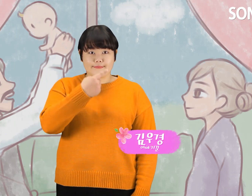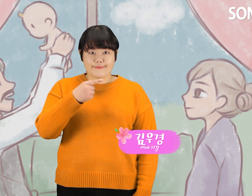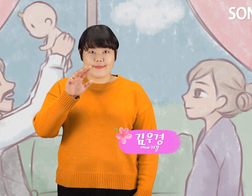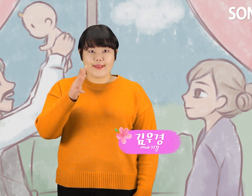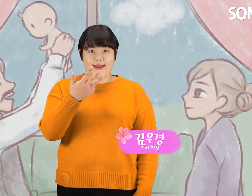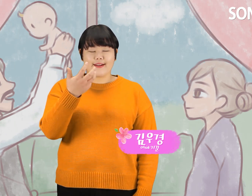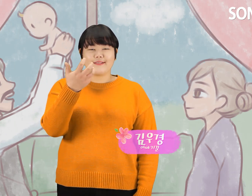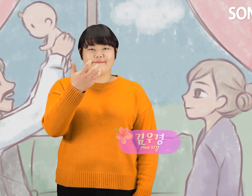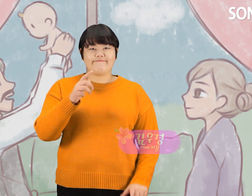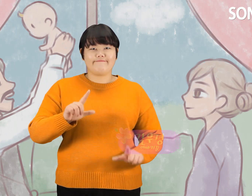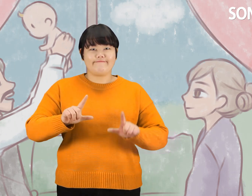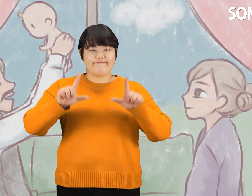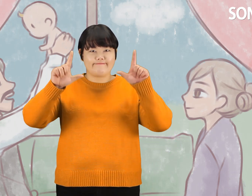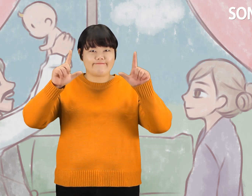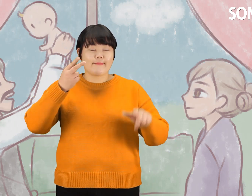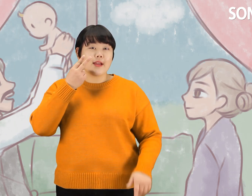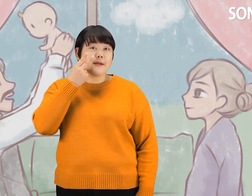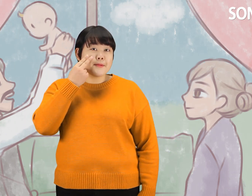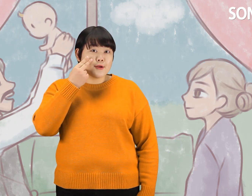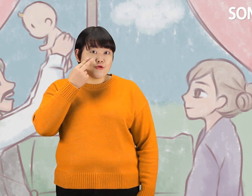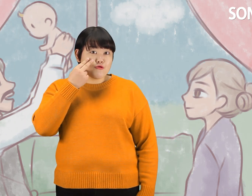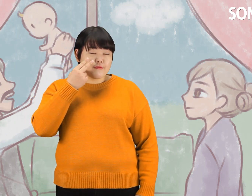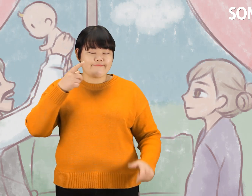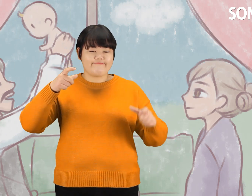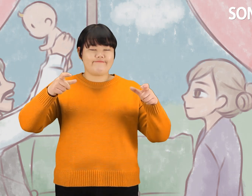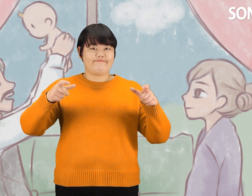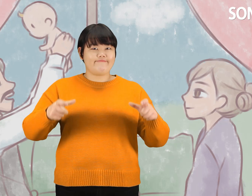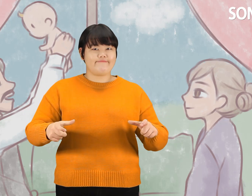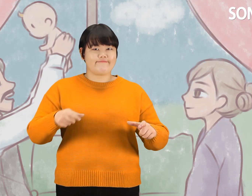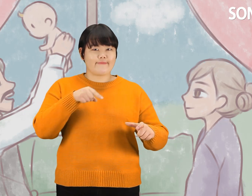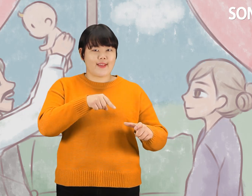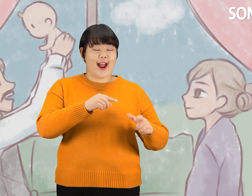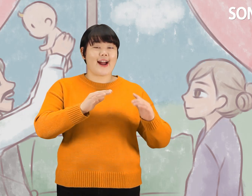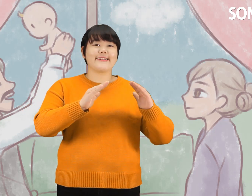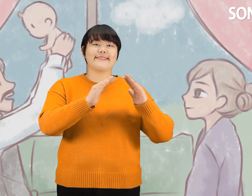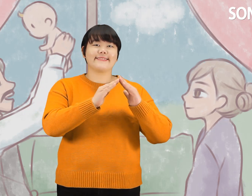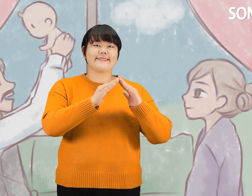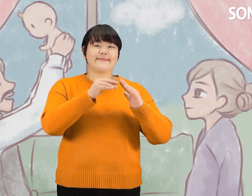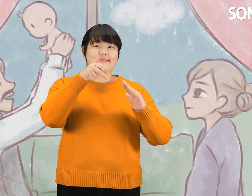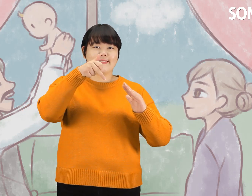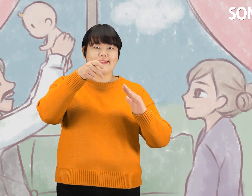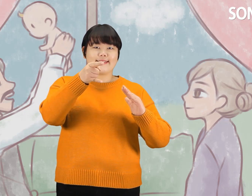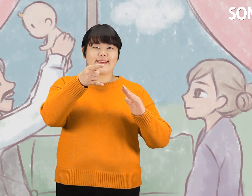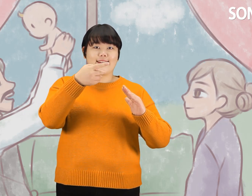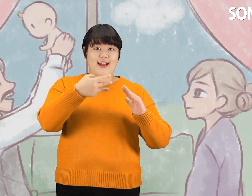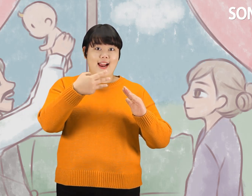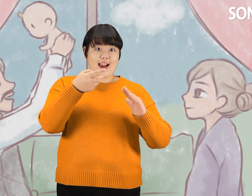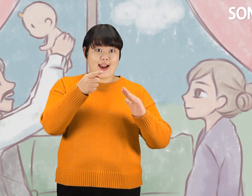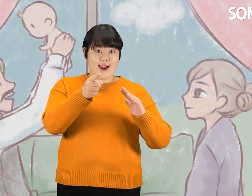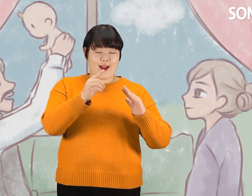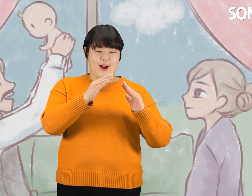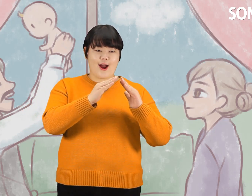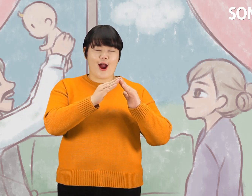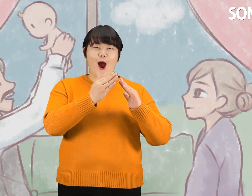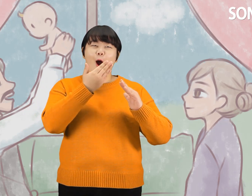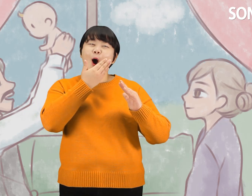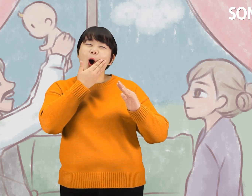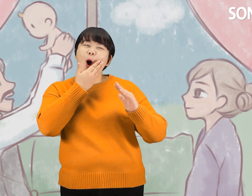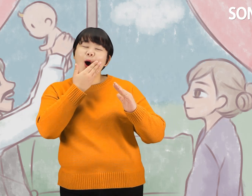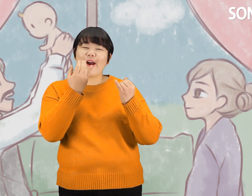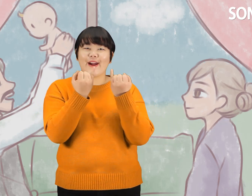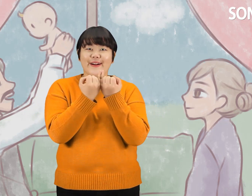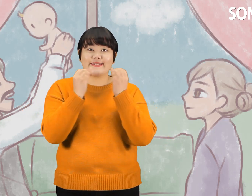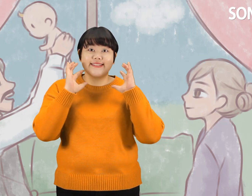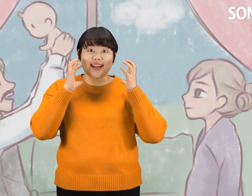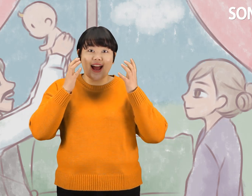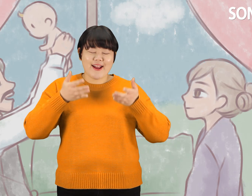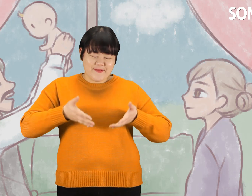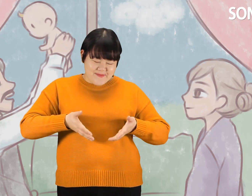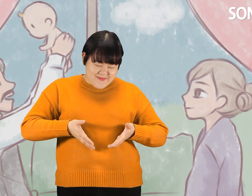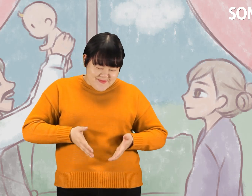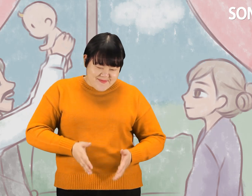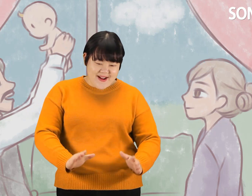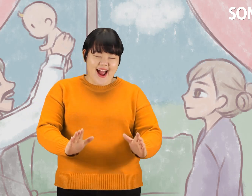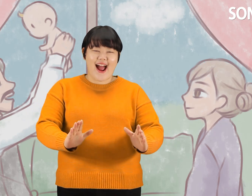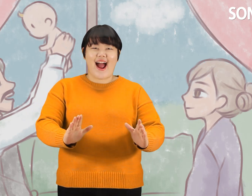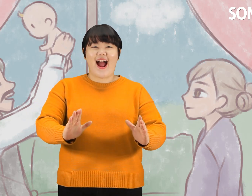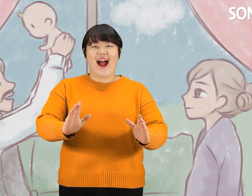1880年には、米国アラバマ州のケラー家の中でかわいい女の子が生まれました。